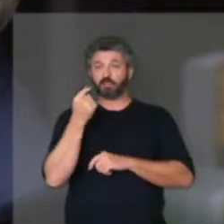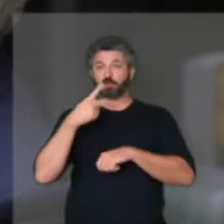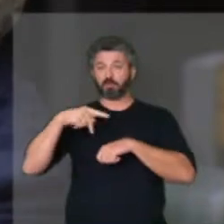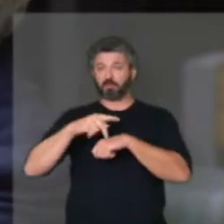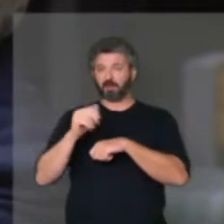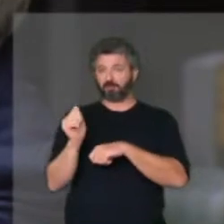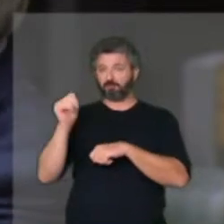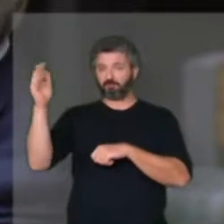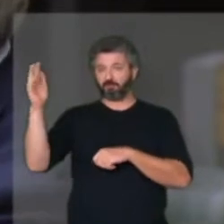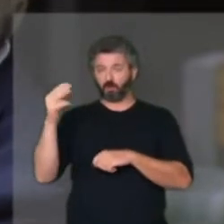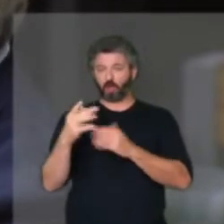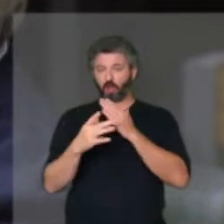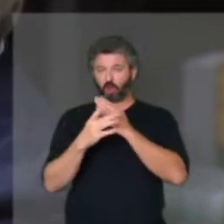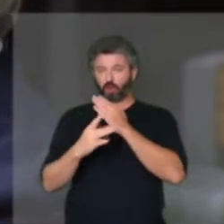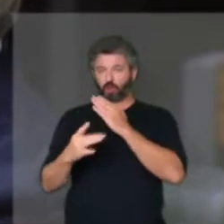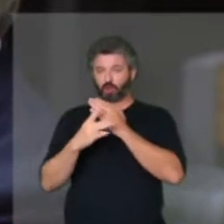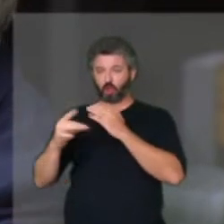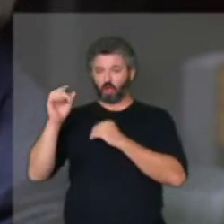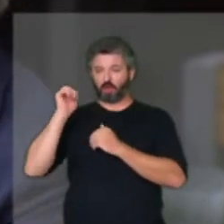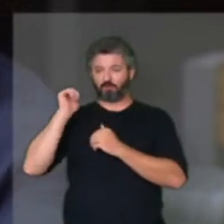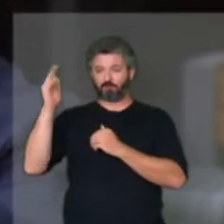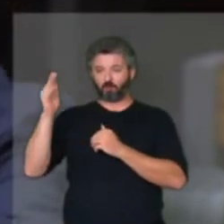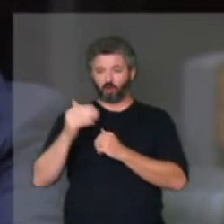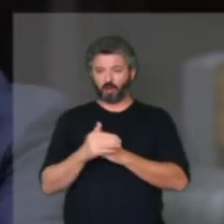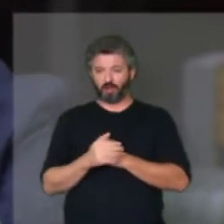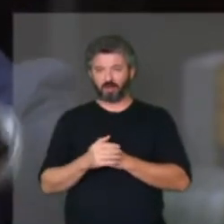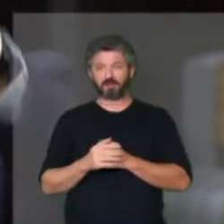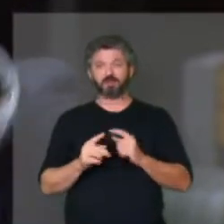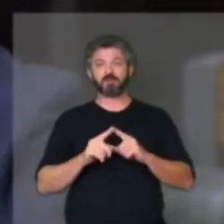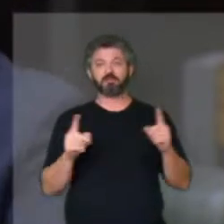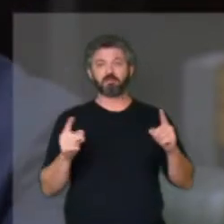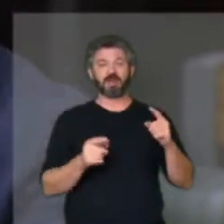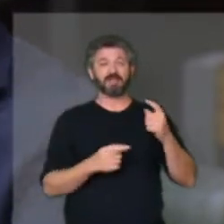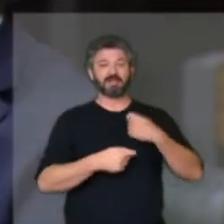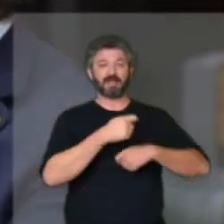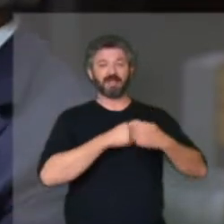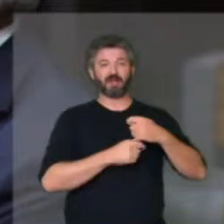DELGADO. ENQUANTO A ECONOMIA DO PAÍS AFUNDA. O DINHEIRO DO MINISTRO ESTÁ PROTEGIDO NO